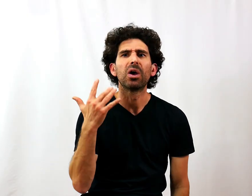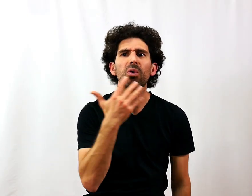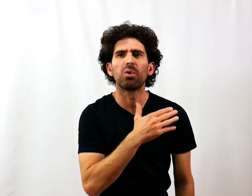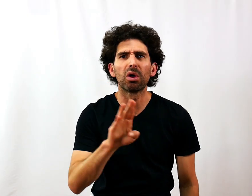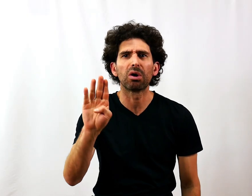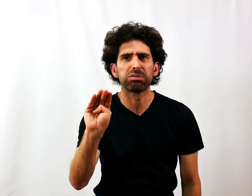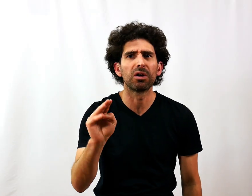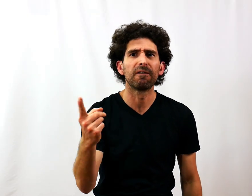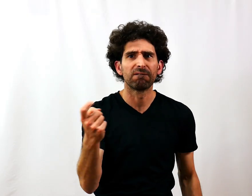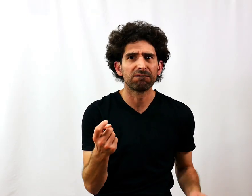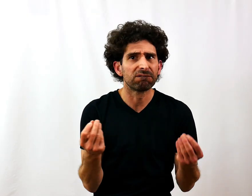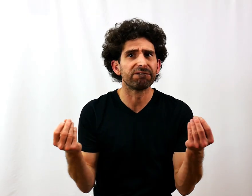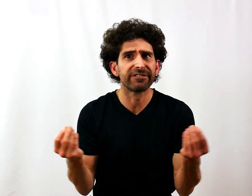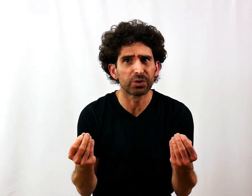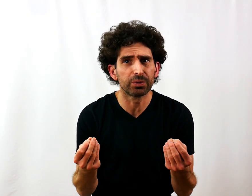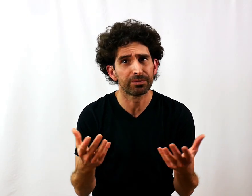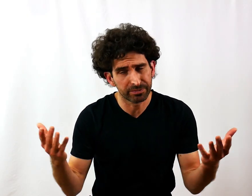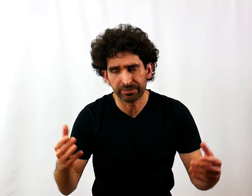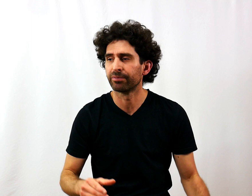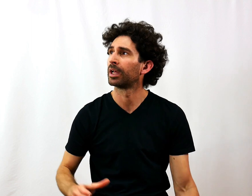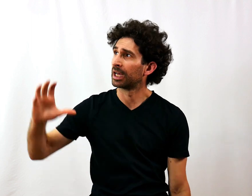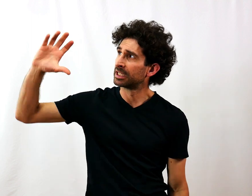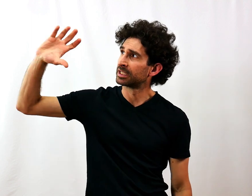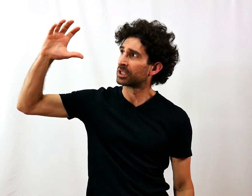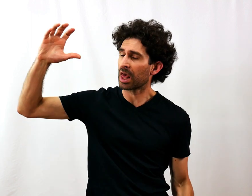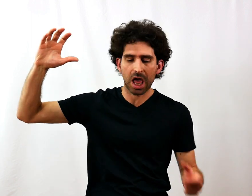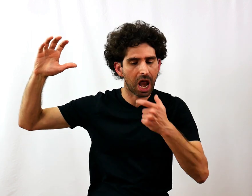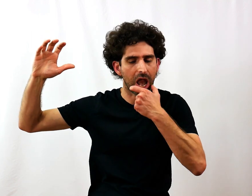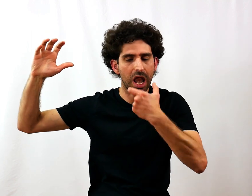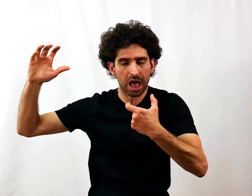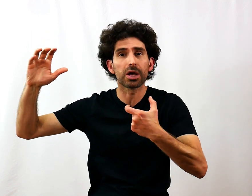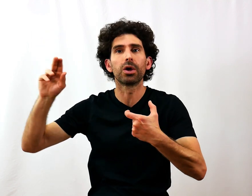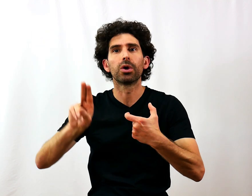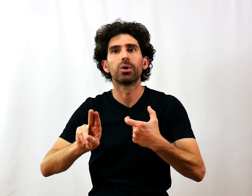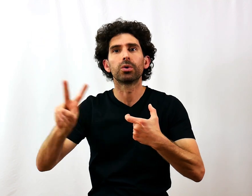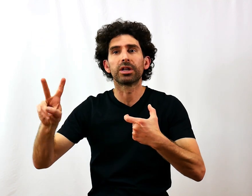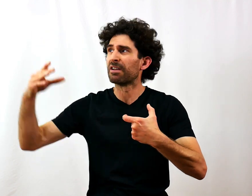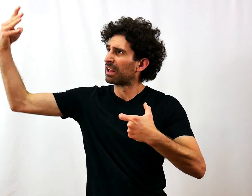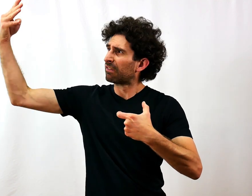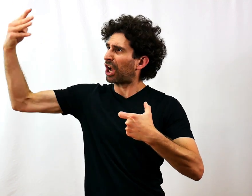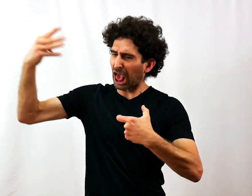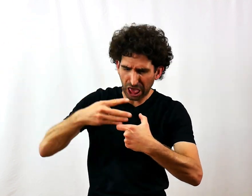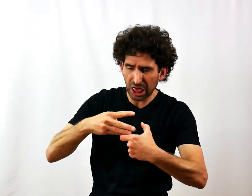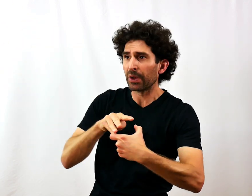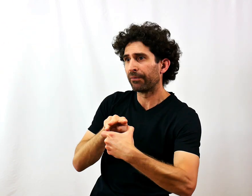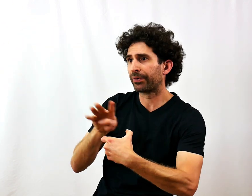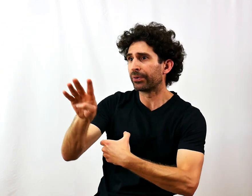D'où vient cette couleur bleue ? Des rayons UV du soleil qui se réfléchissent sur la langue du scinque